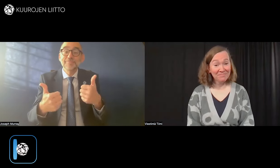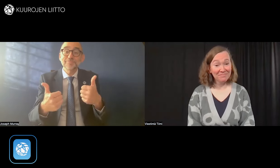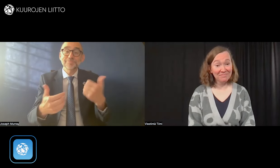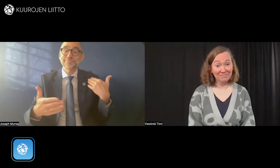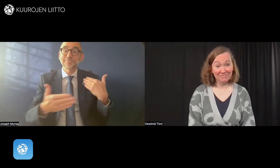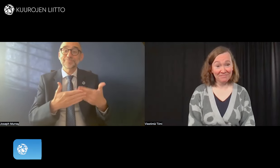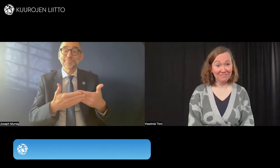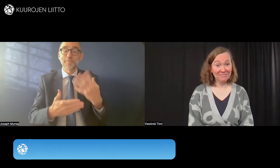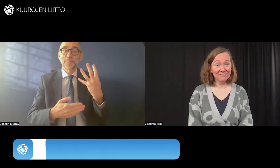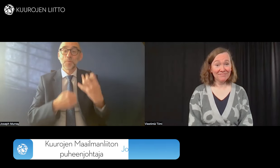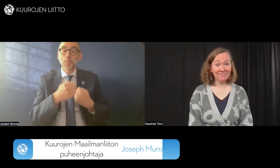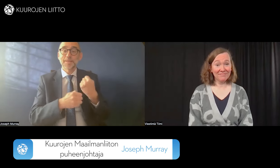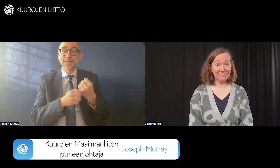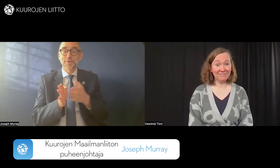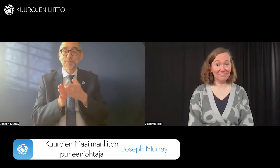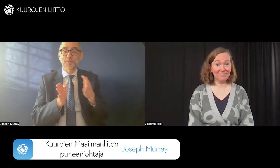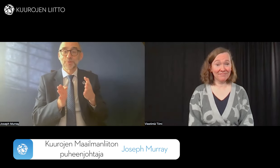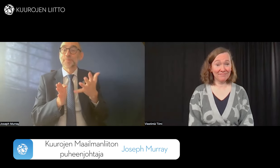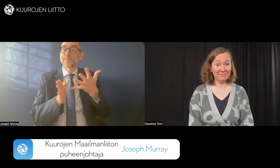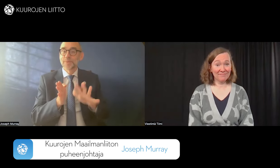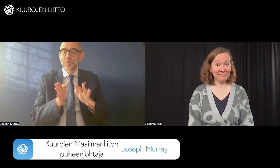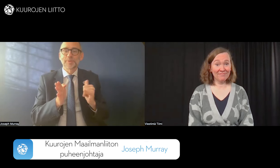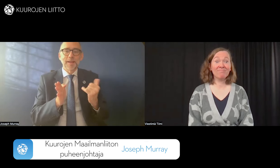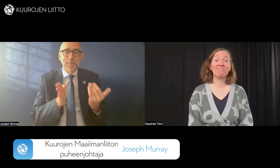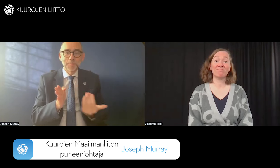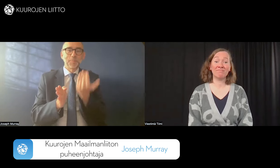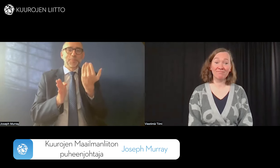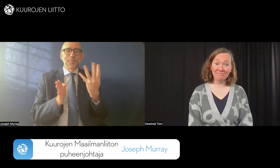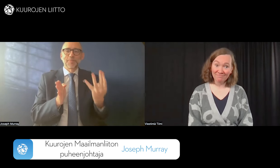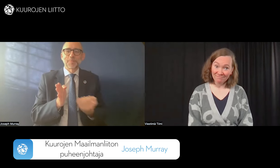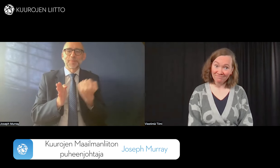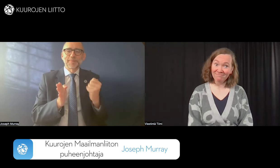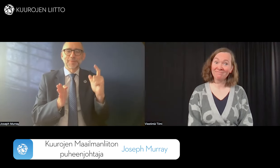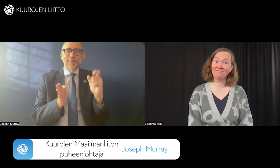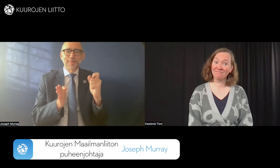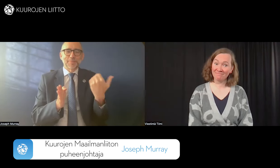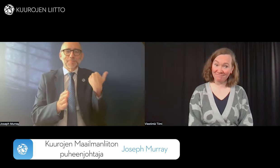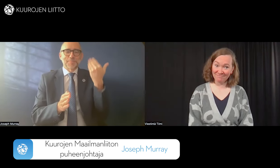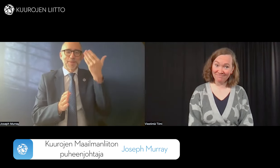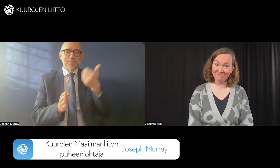Ensimmäinen 4-vuotiskauteni on päättynyt, ja uusi 4-vuotiskausi alkoi viime kesänä.